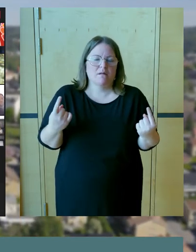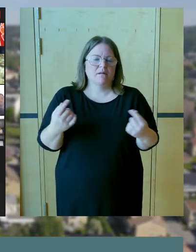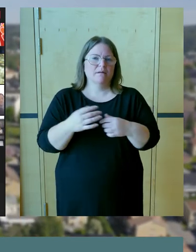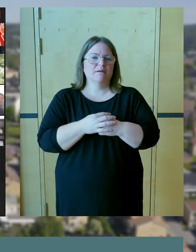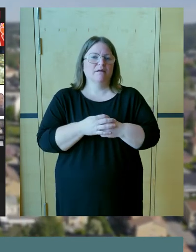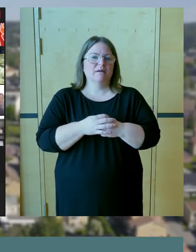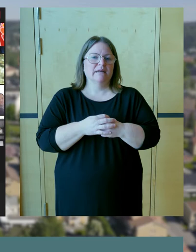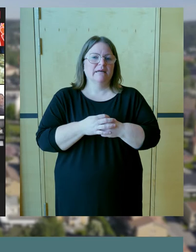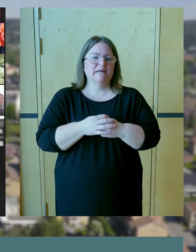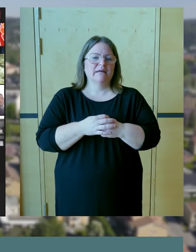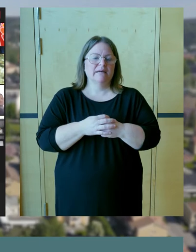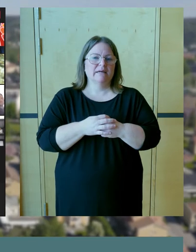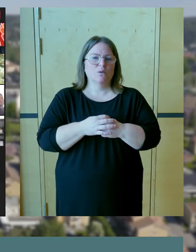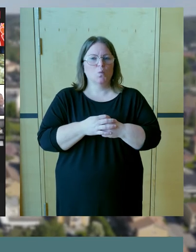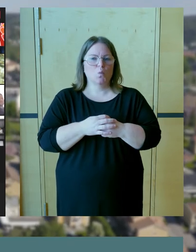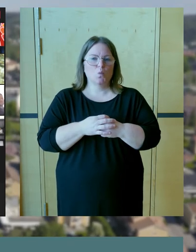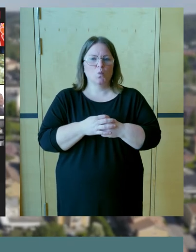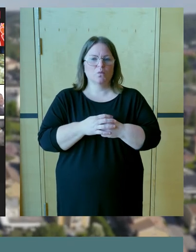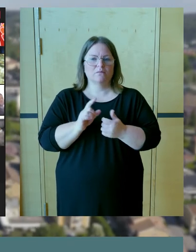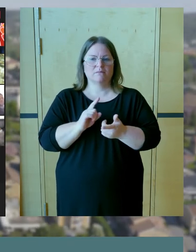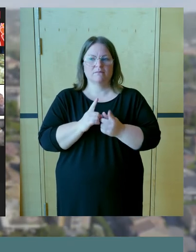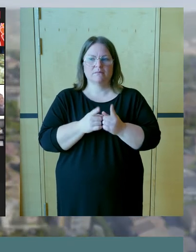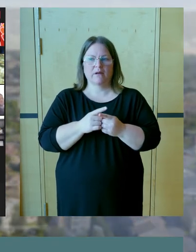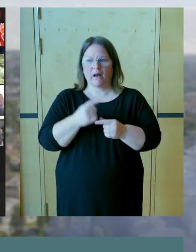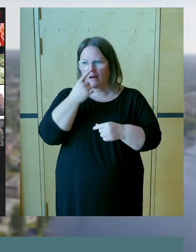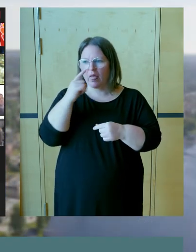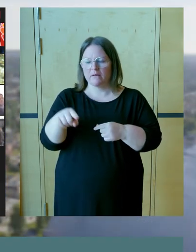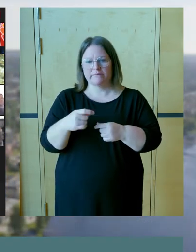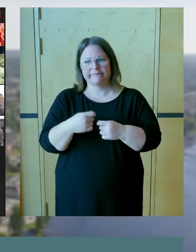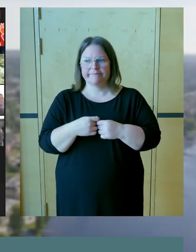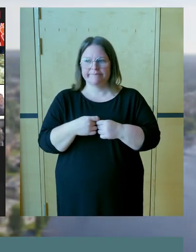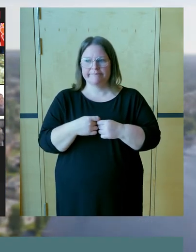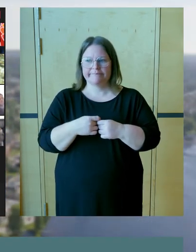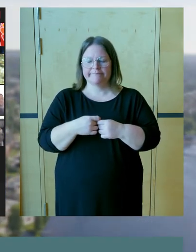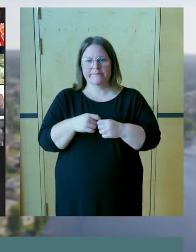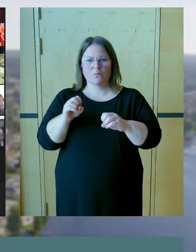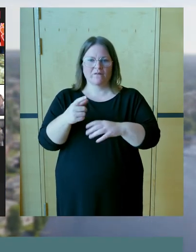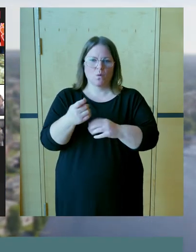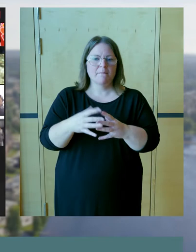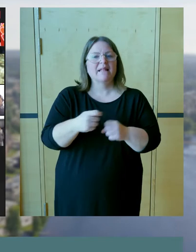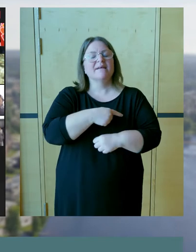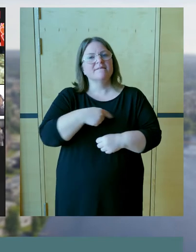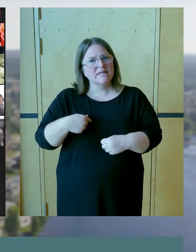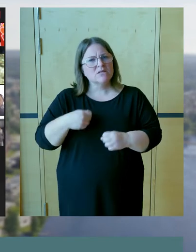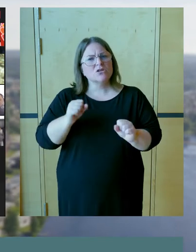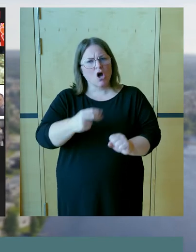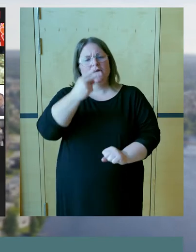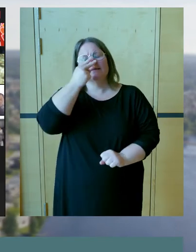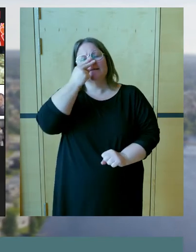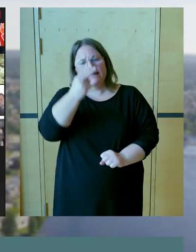Tempa på tårna eller inte Vi ska vara glada över att vi ser Boende planen